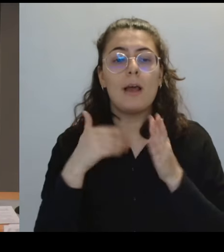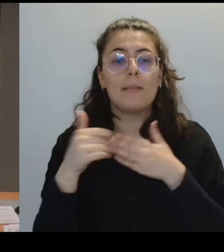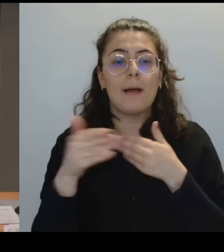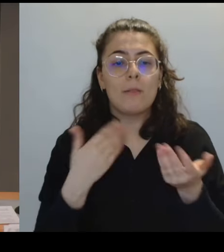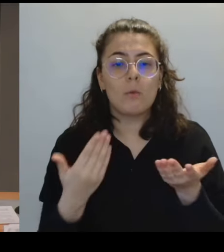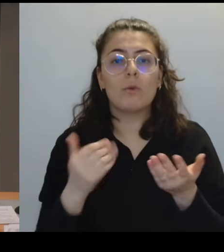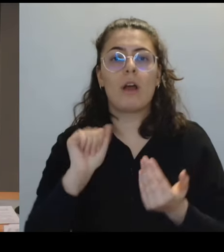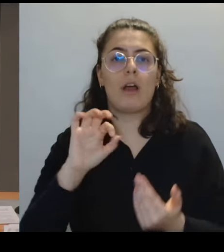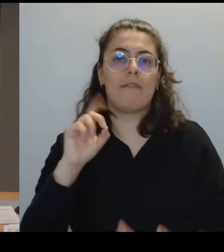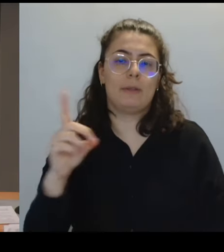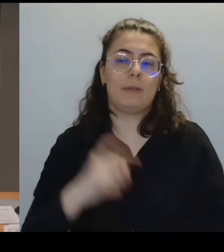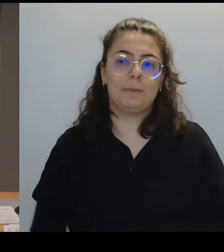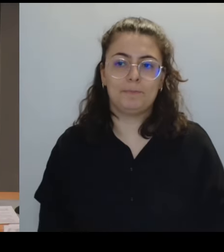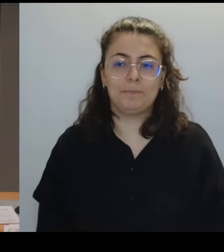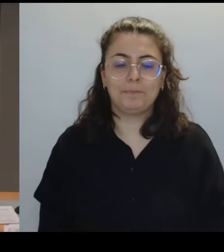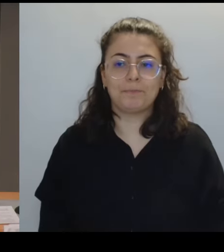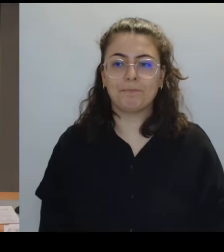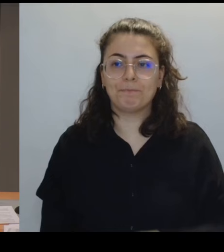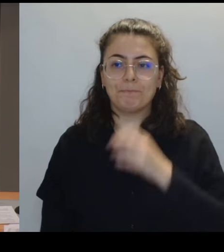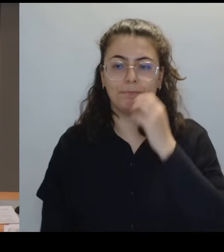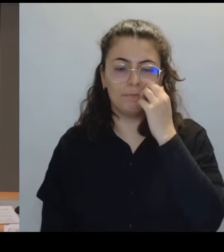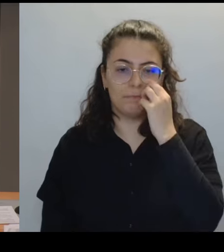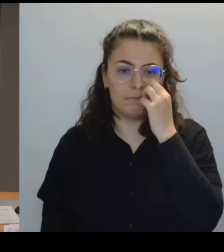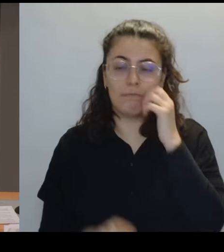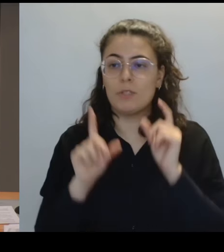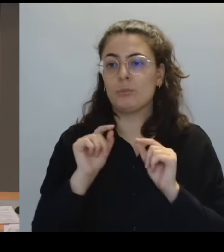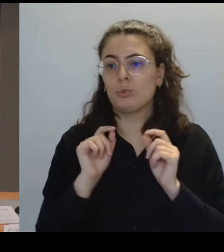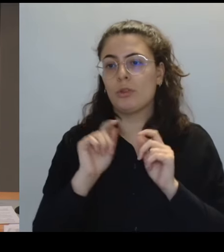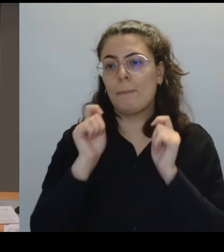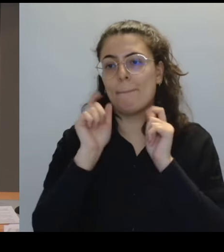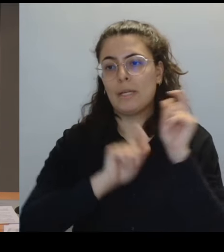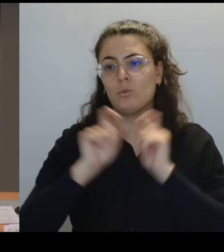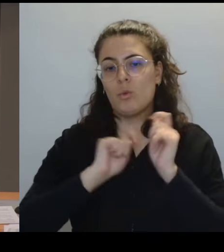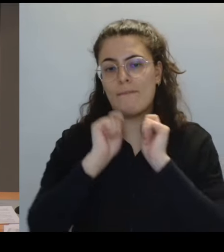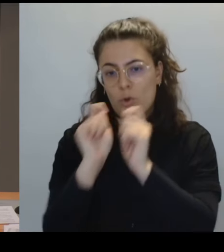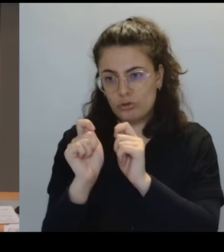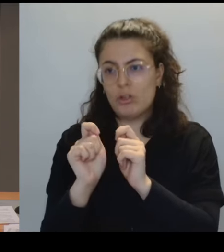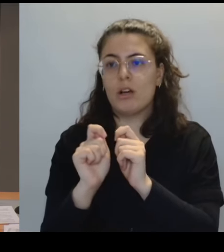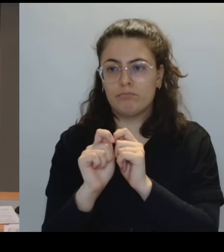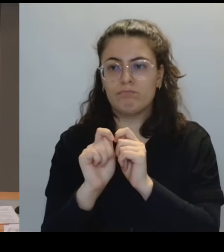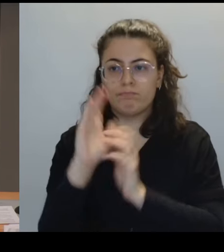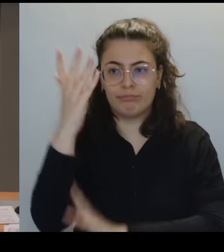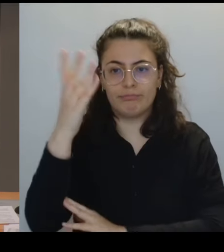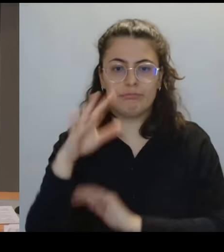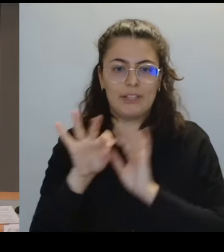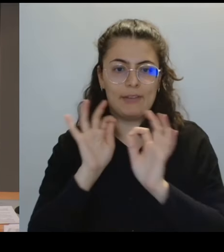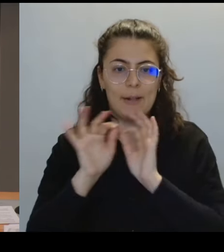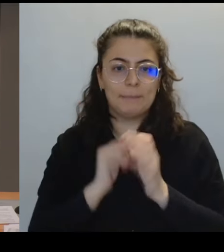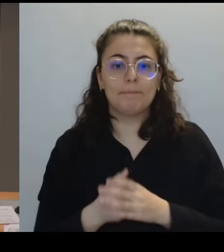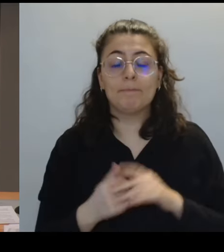Damit sind die vorgeschlagenen Personen gewählt. Die Fraktion Die Linke schlägt vor, Herrn Dr.